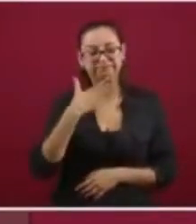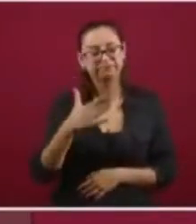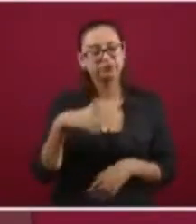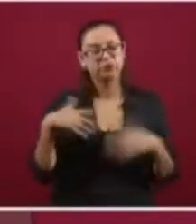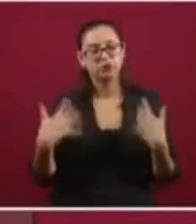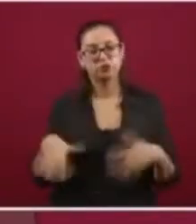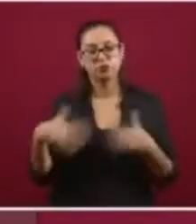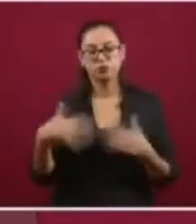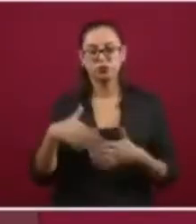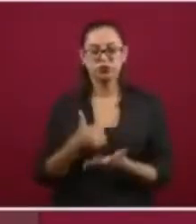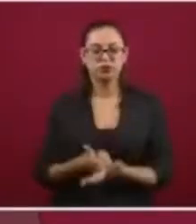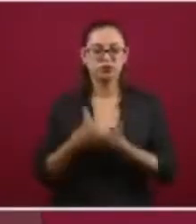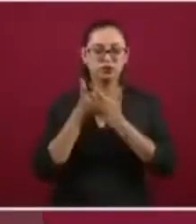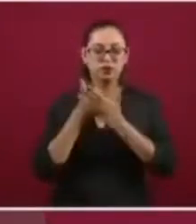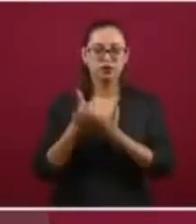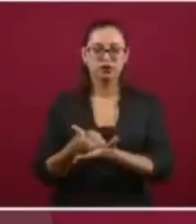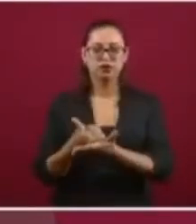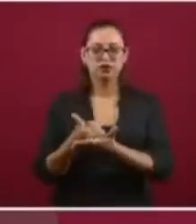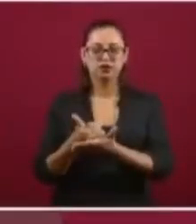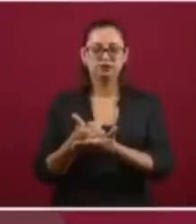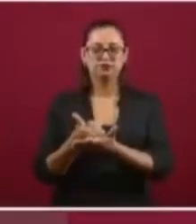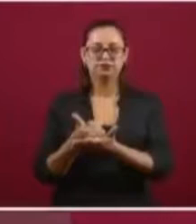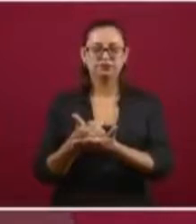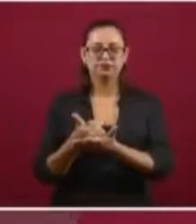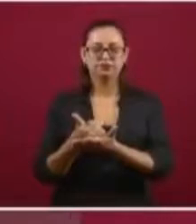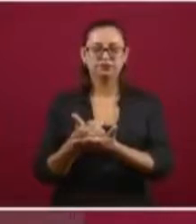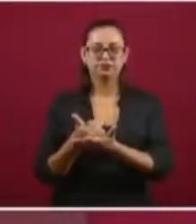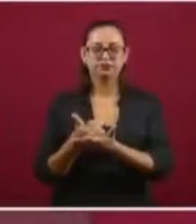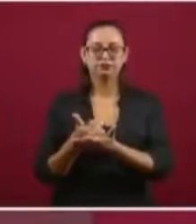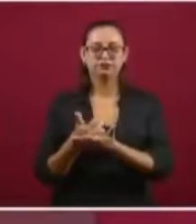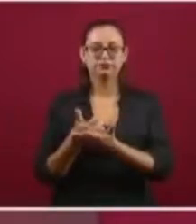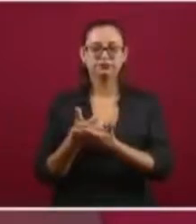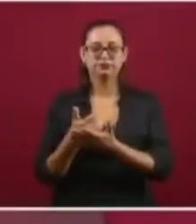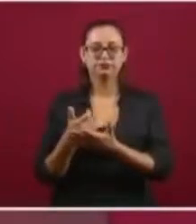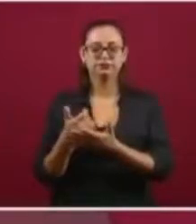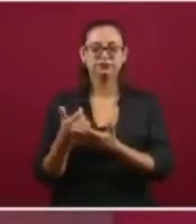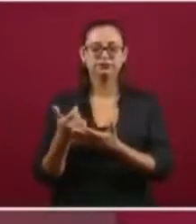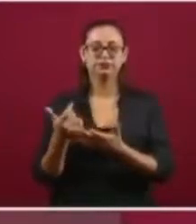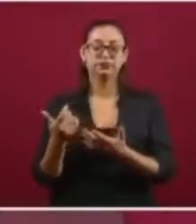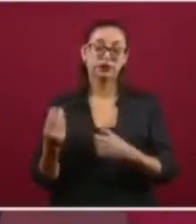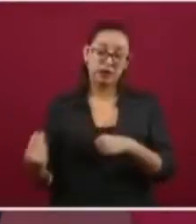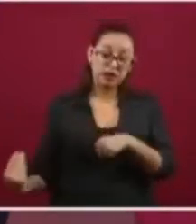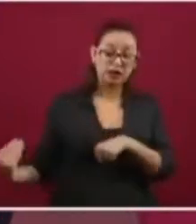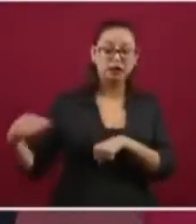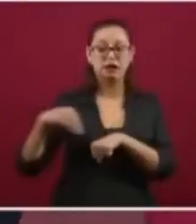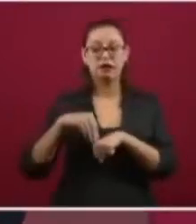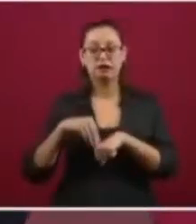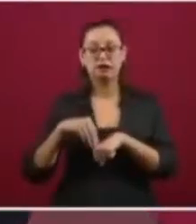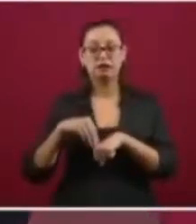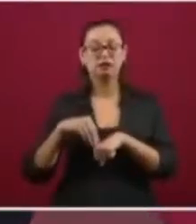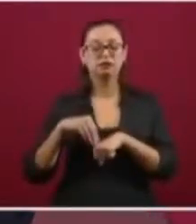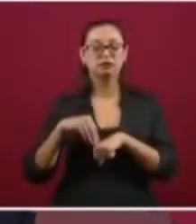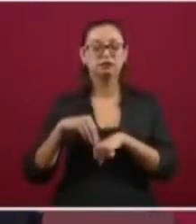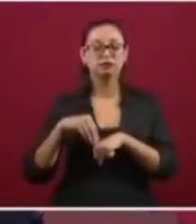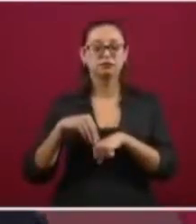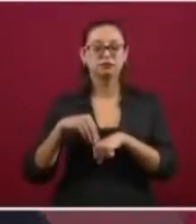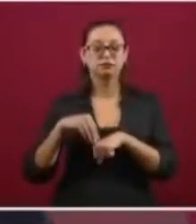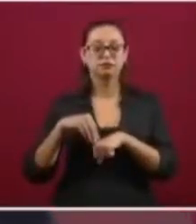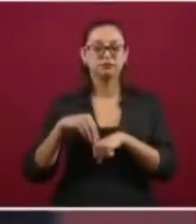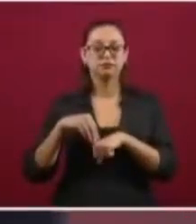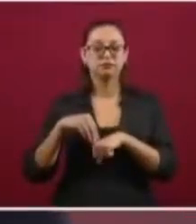Y eso se complementa con las remesas.